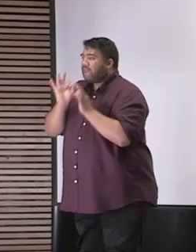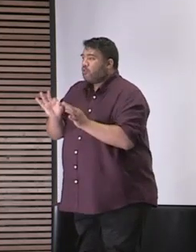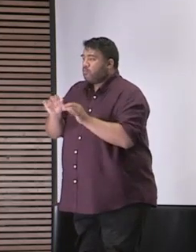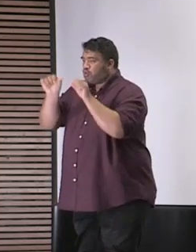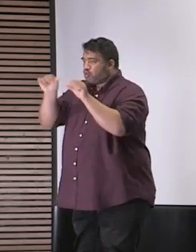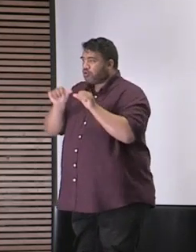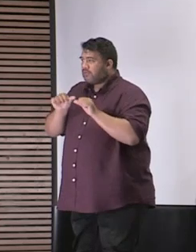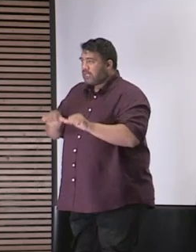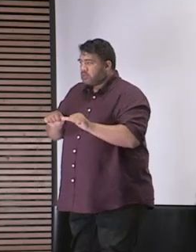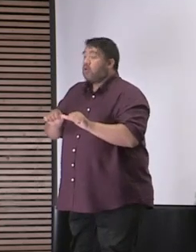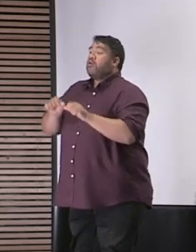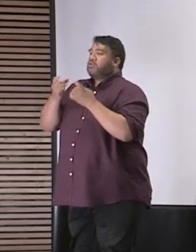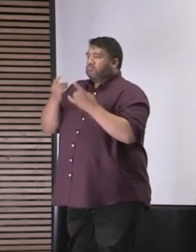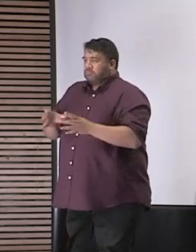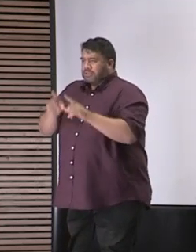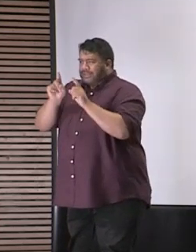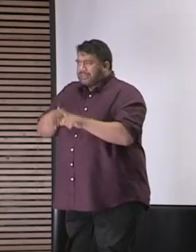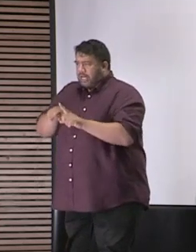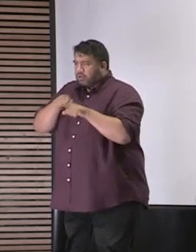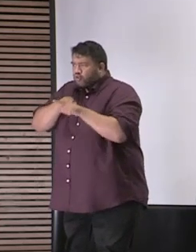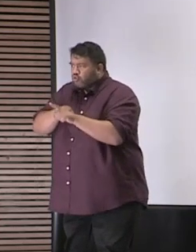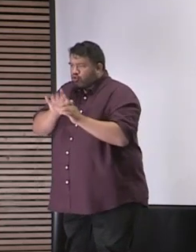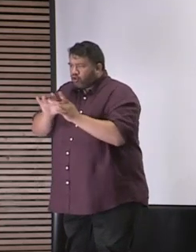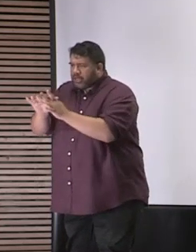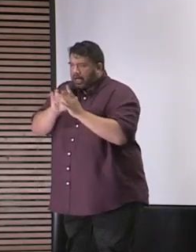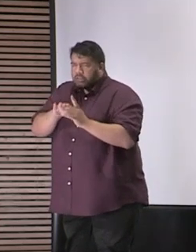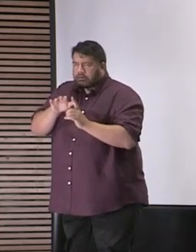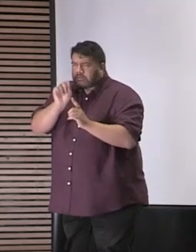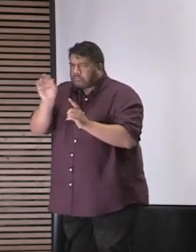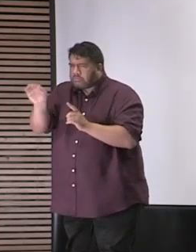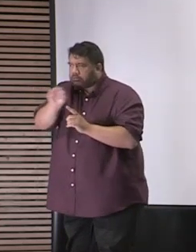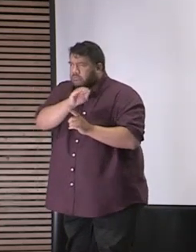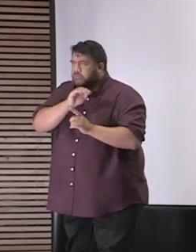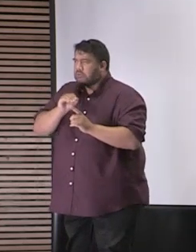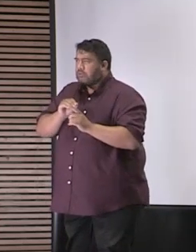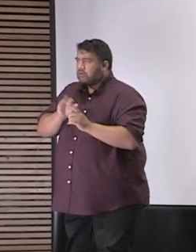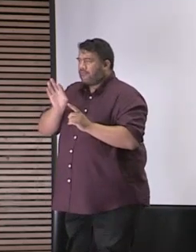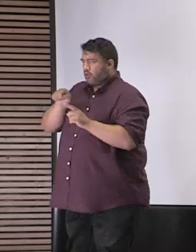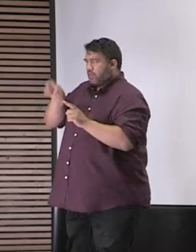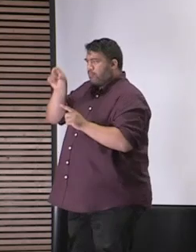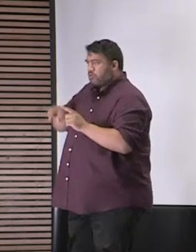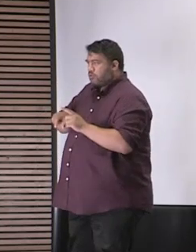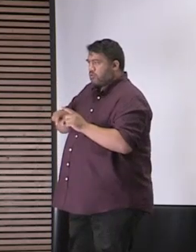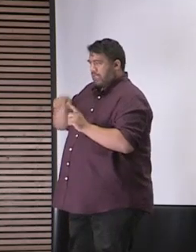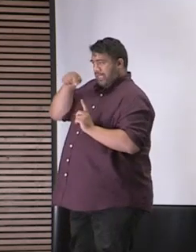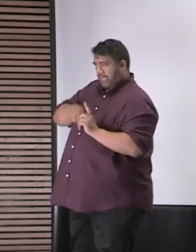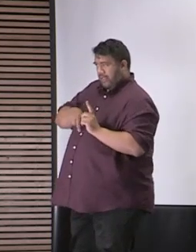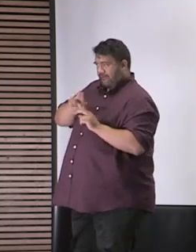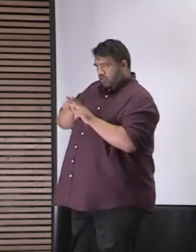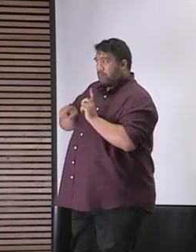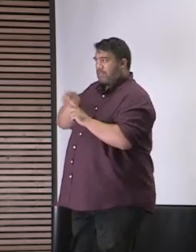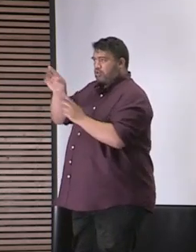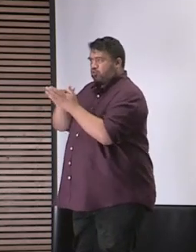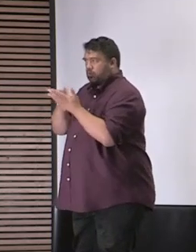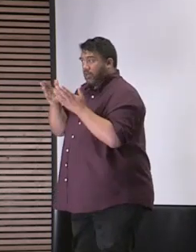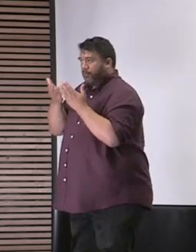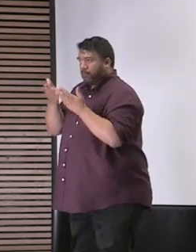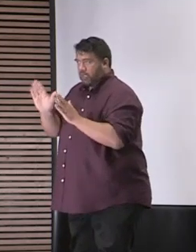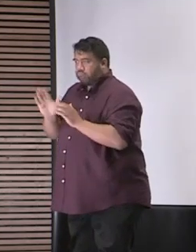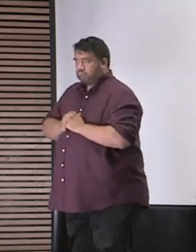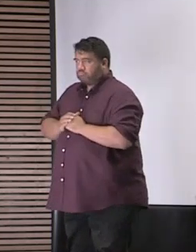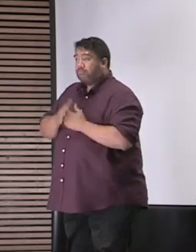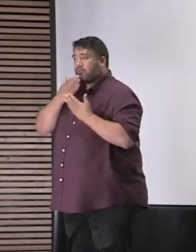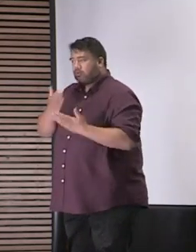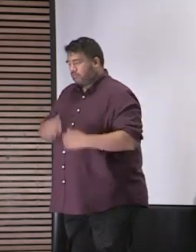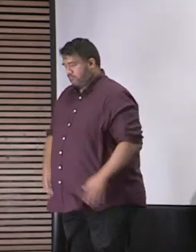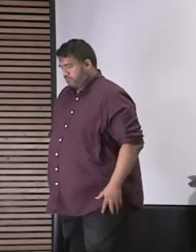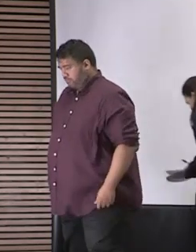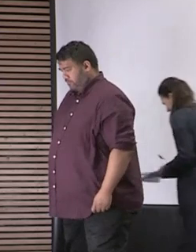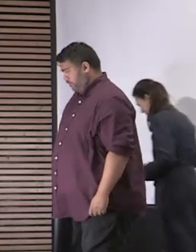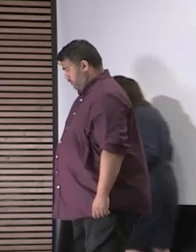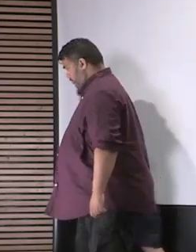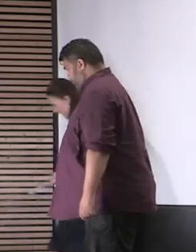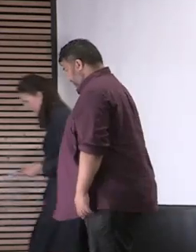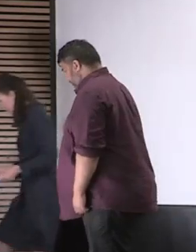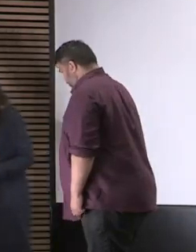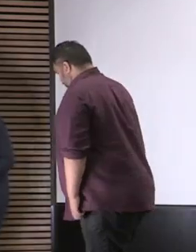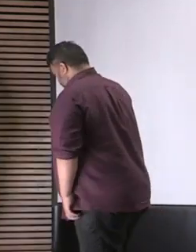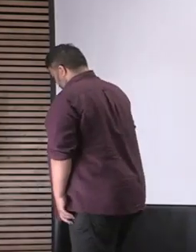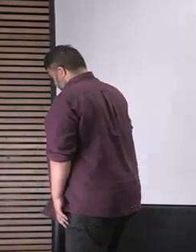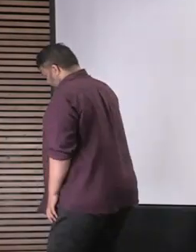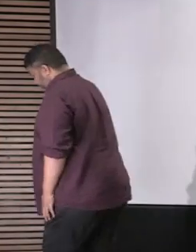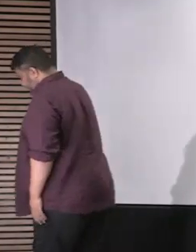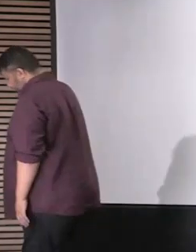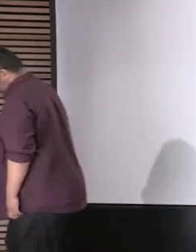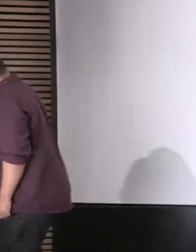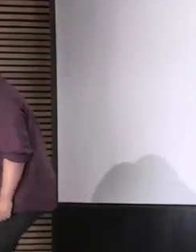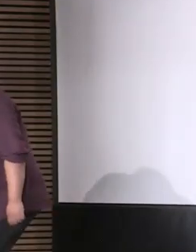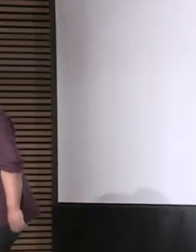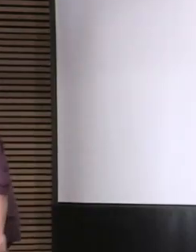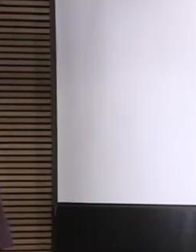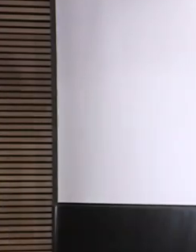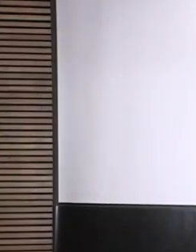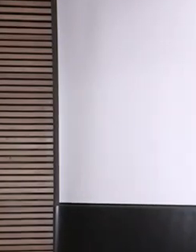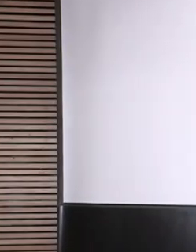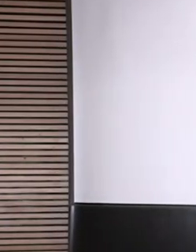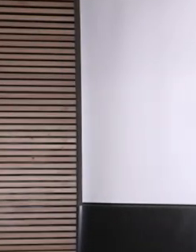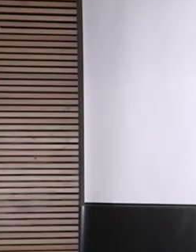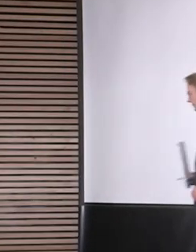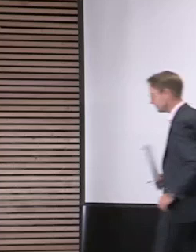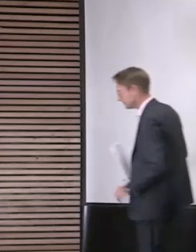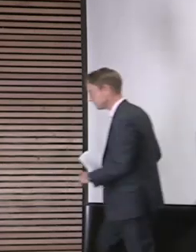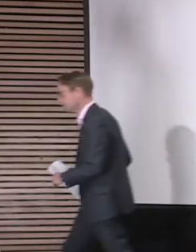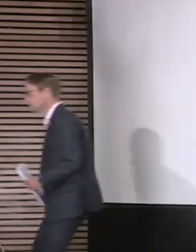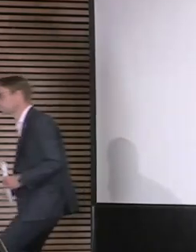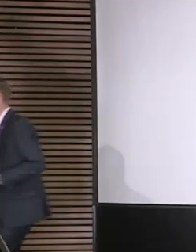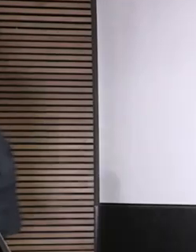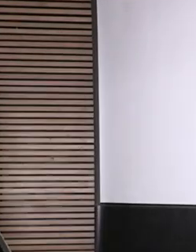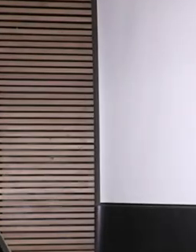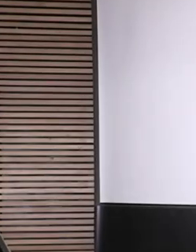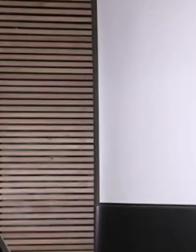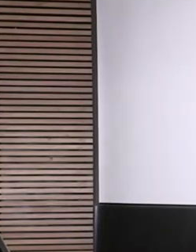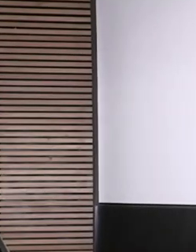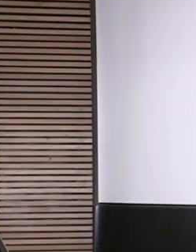focal de salud. Cada vez que hay